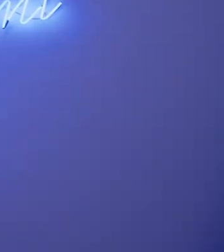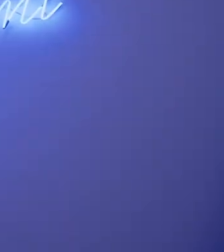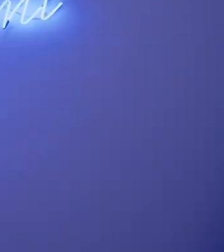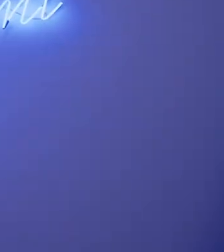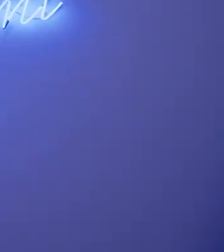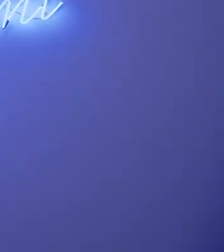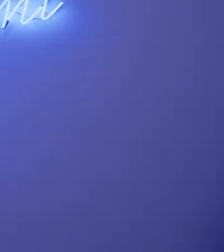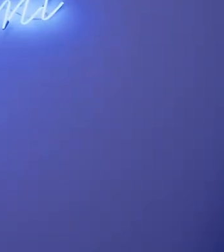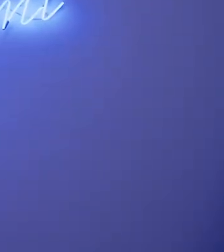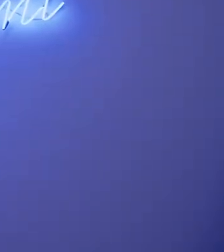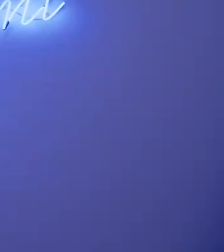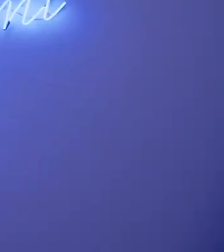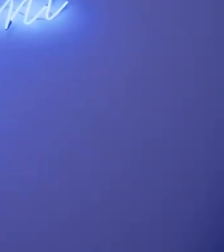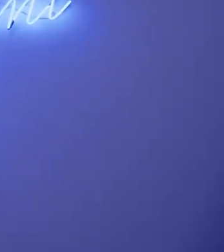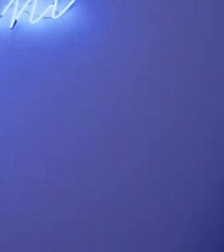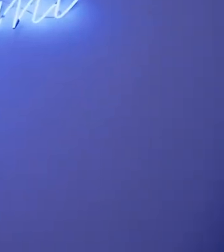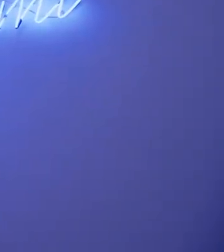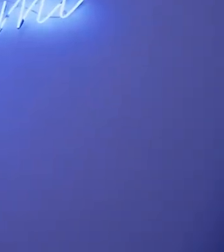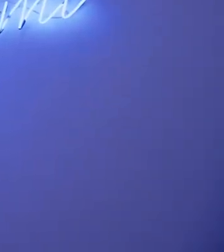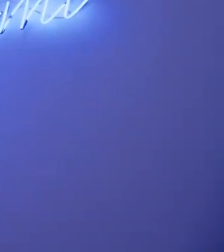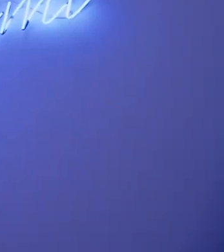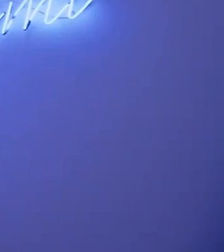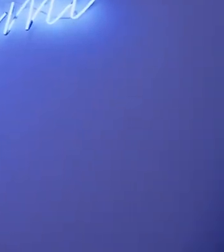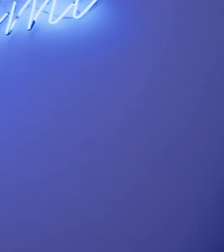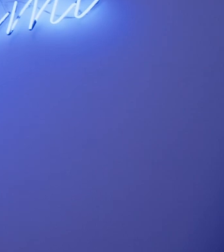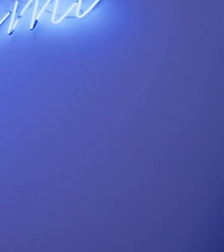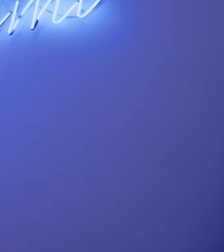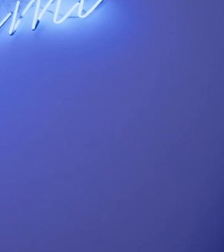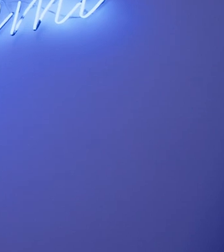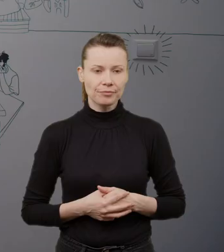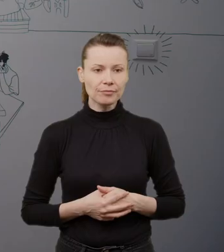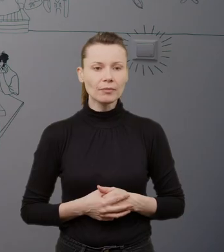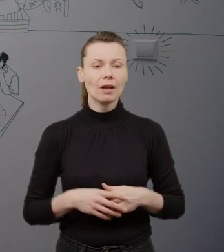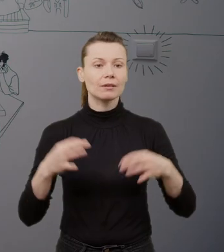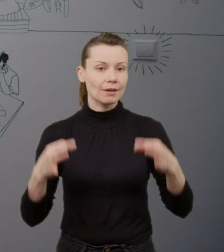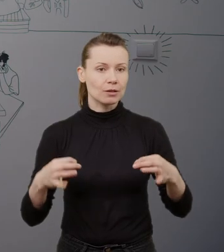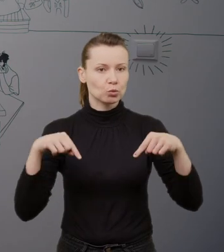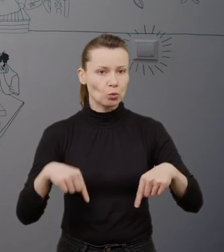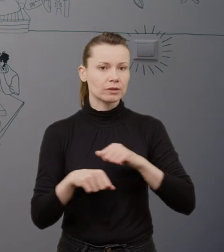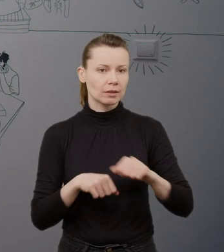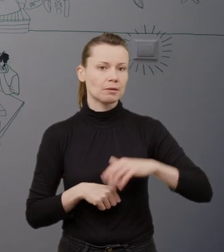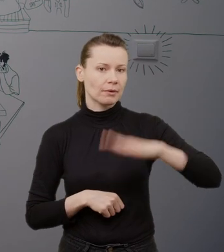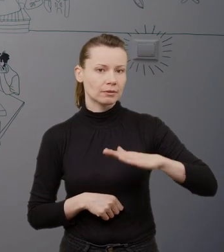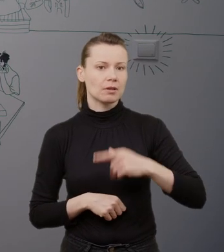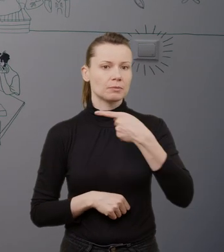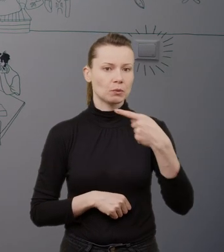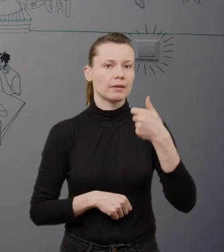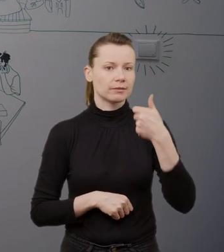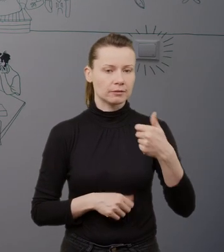jest niebieski neon stylizowany na odręczne pismo napis: „Czujmy się gośćmi”. Rafał: Teraz jesteśmy na poziomie -1.